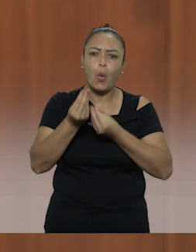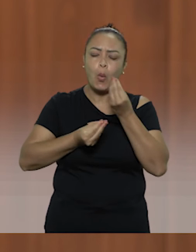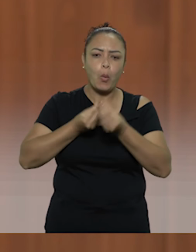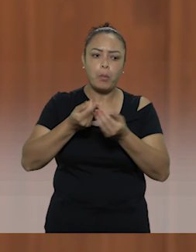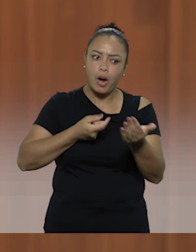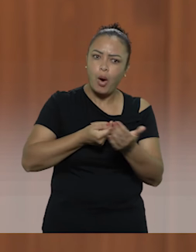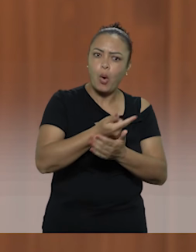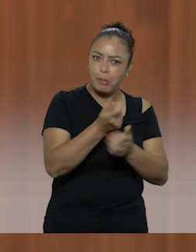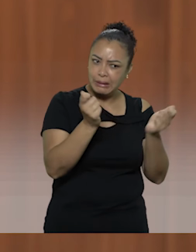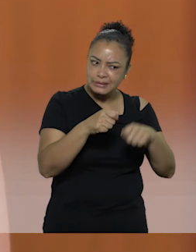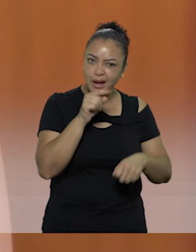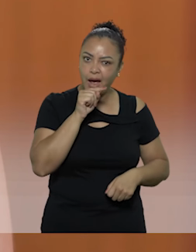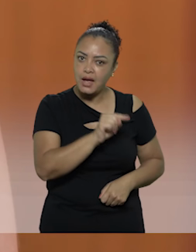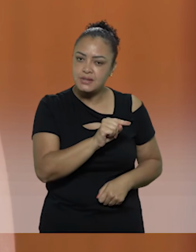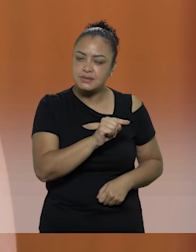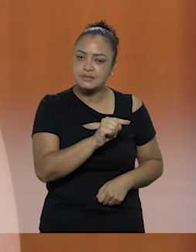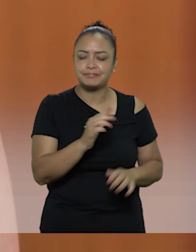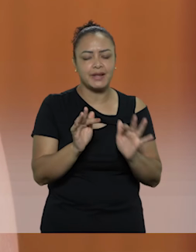uma cota desse fundo, é muito simples.